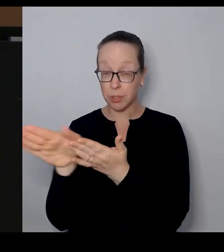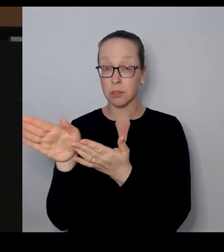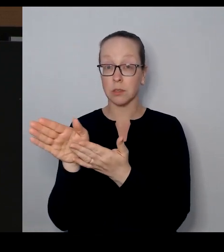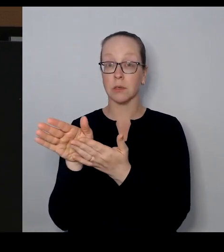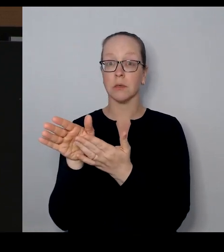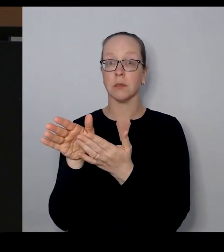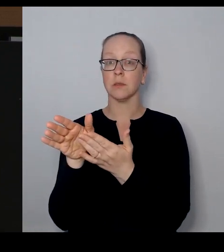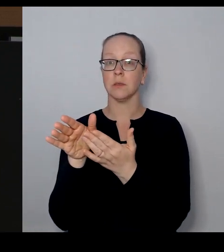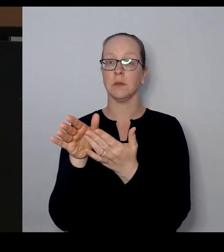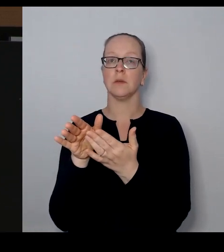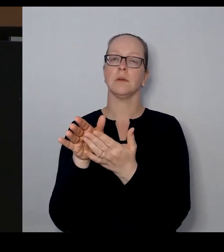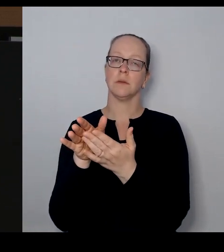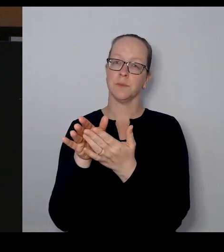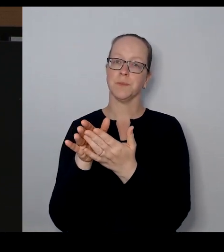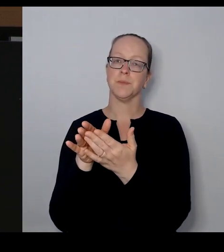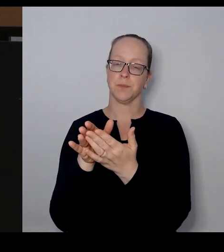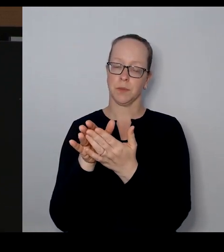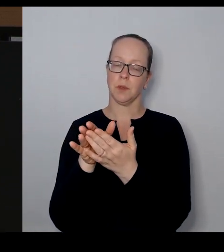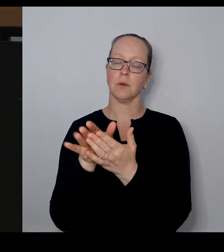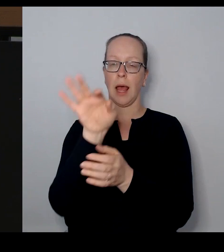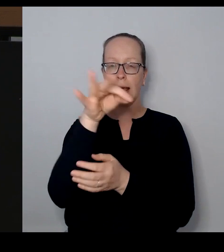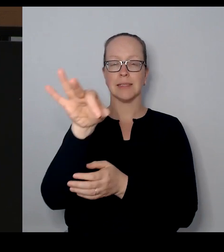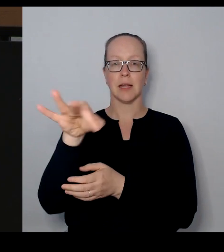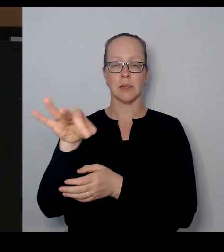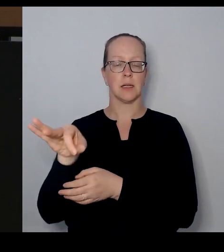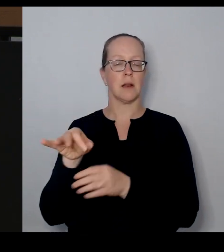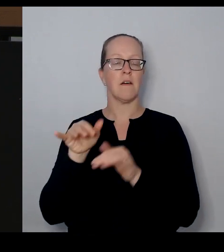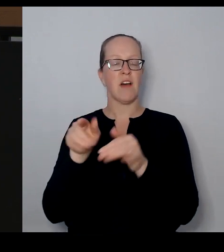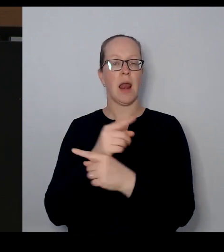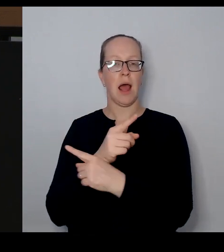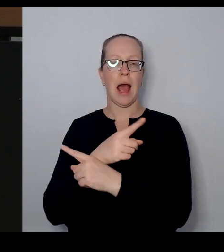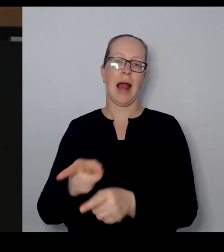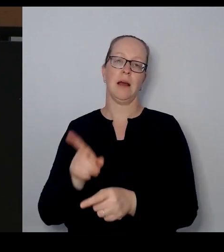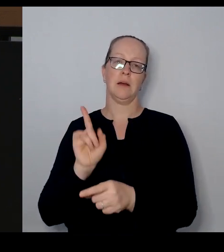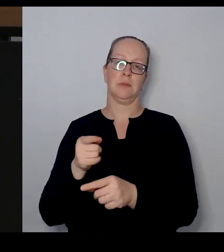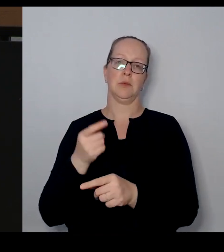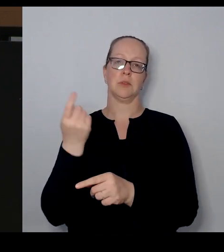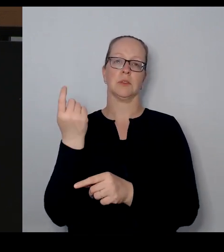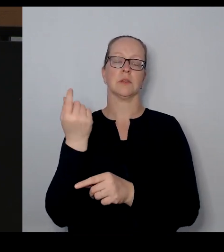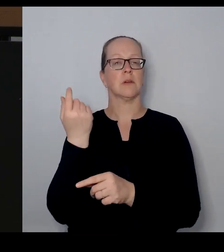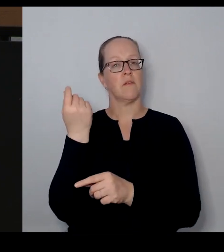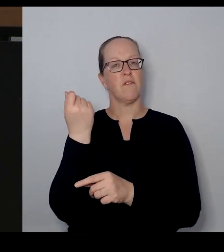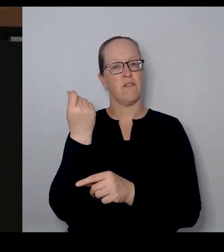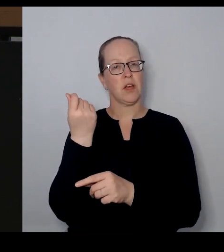Zudem müssen sie vor dem Hintergrund der europäischen Schuldenregelungen sorgfältig geprüft werden.